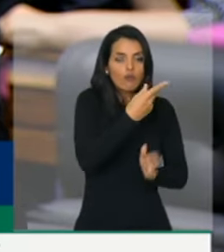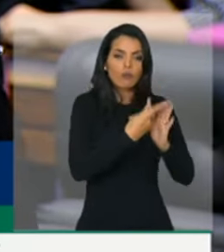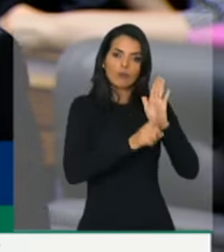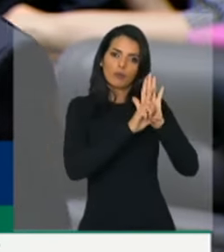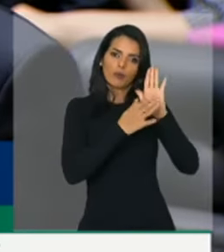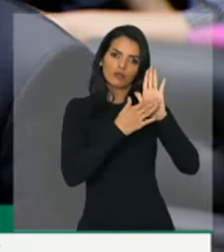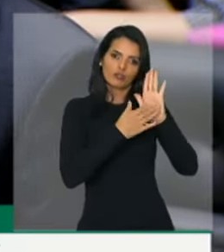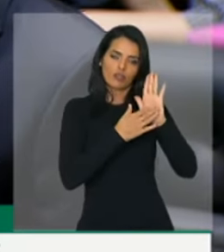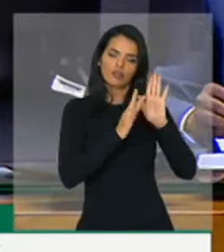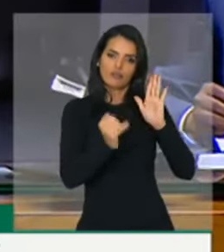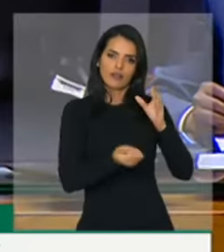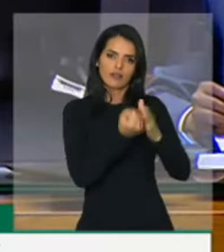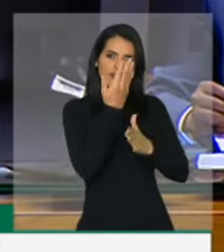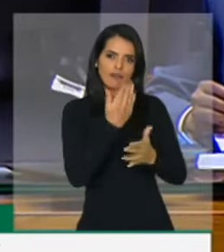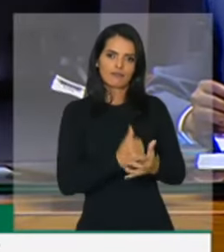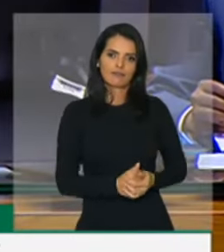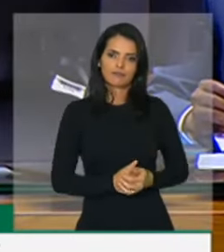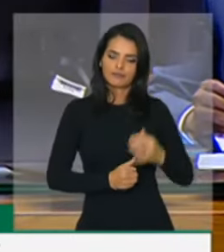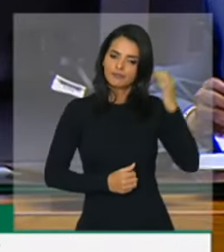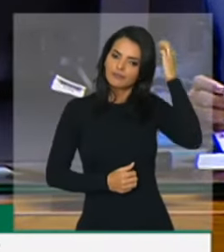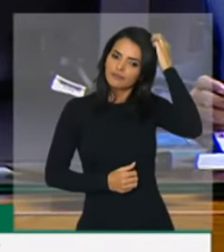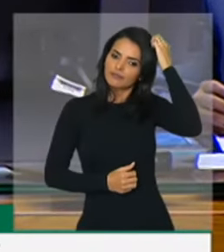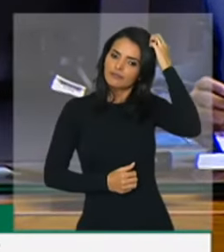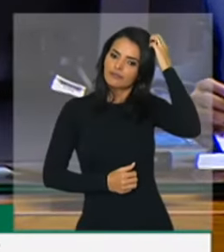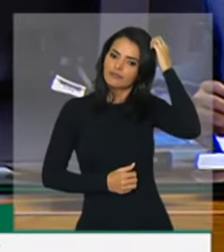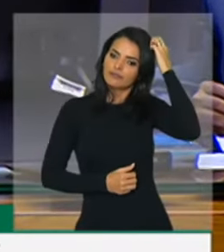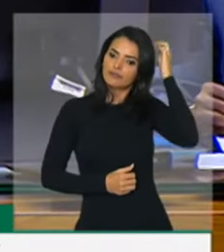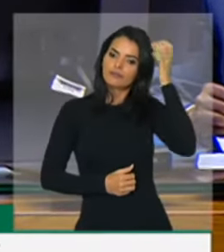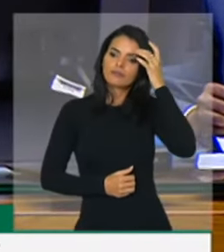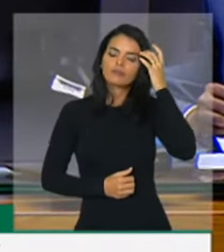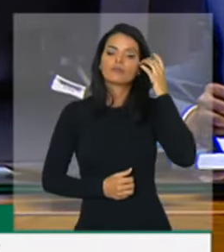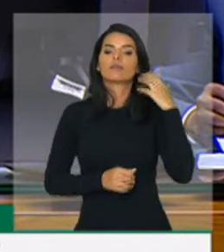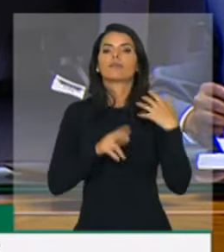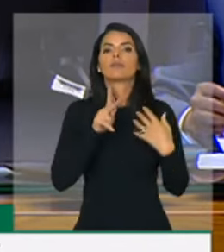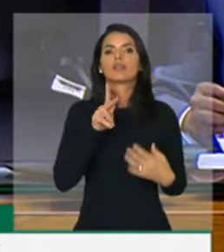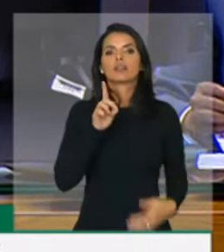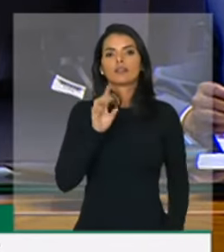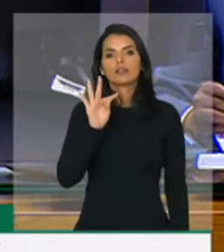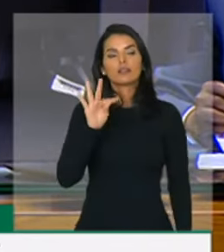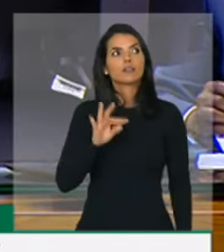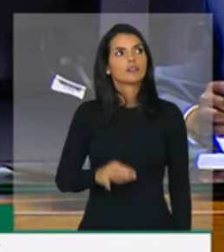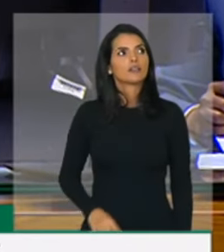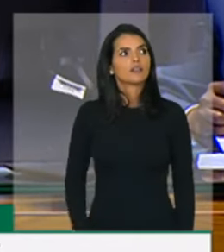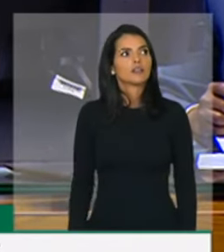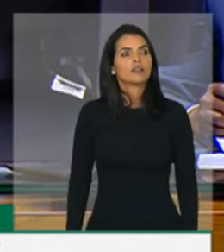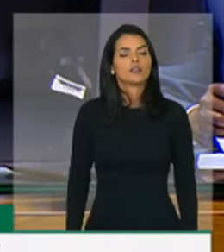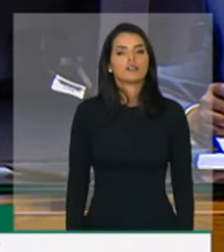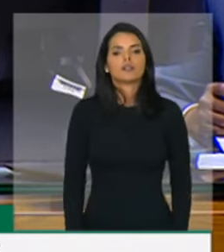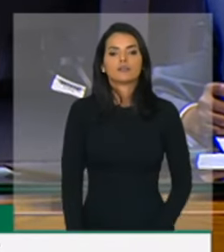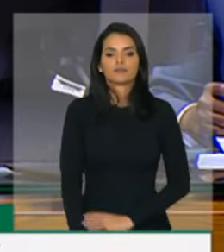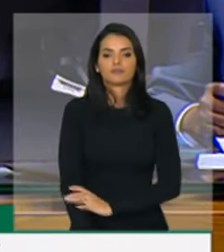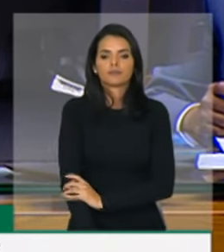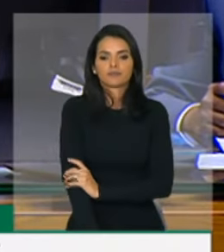DESSA INICIATIVA. -- [PRESIDENTE]: COMO ORIENTA O PDT? -- [DEPUTADO]: PDT VOTA SIM, PRESIDENTE. -- [PRESIDENTE]: